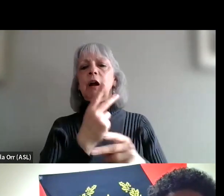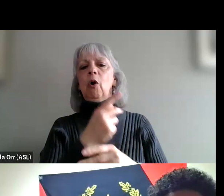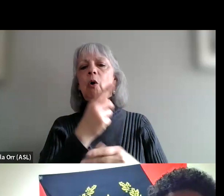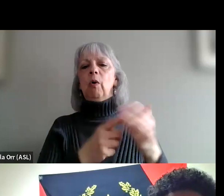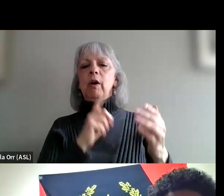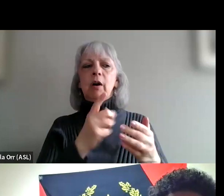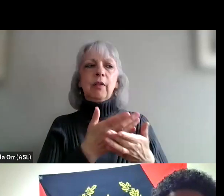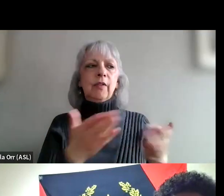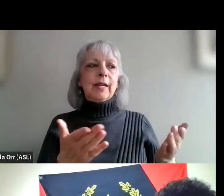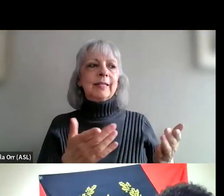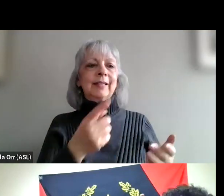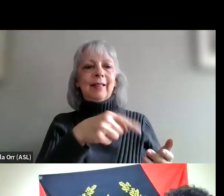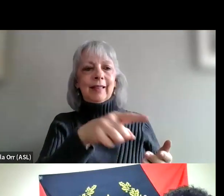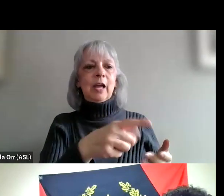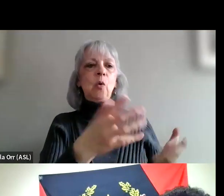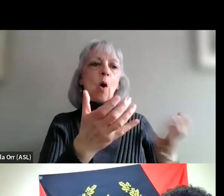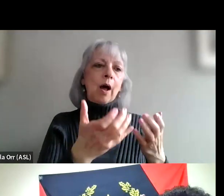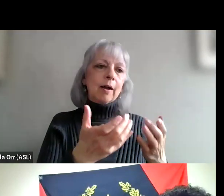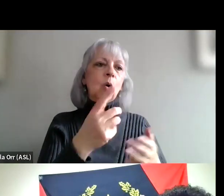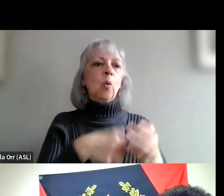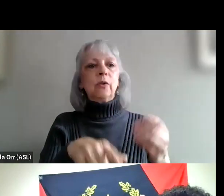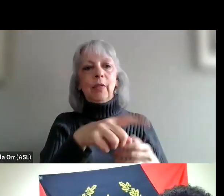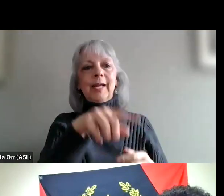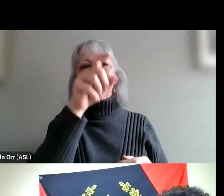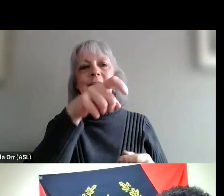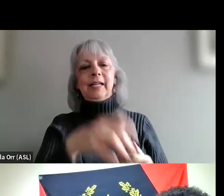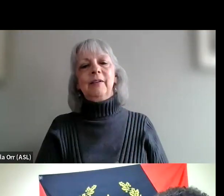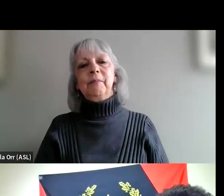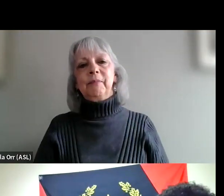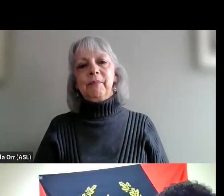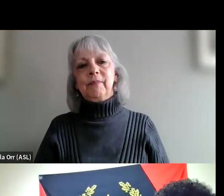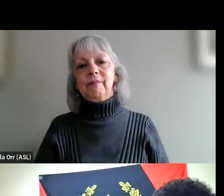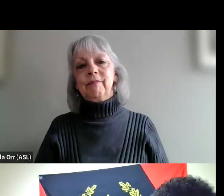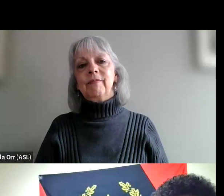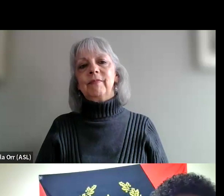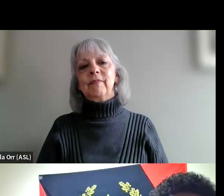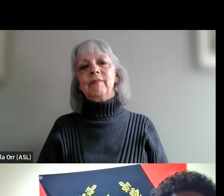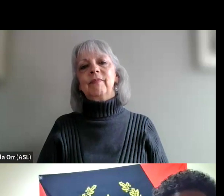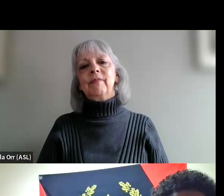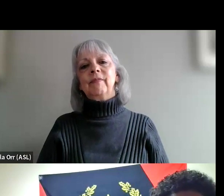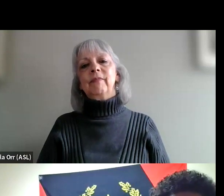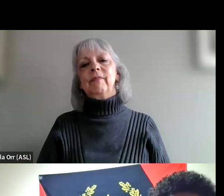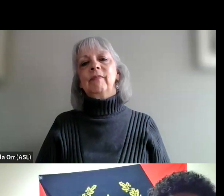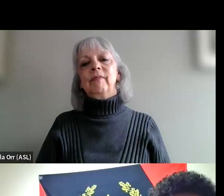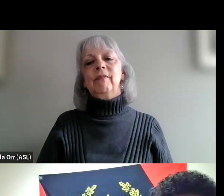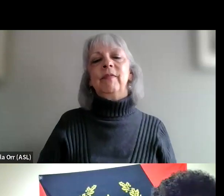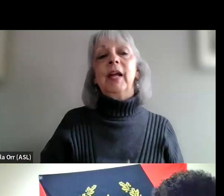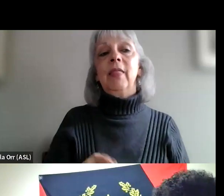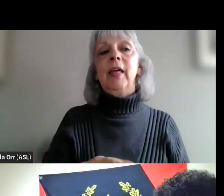o necesitan e intentar proporcionarles eso